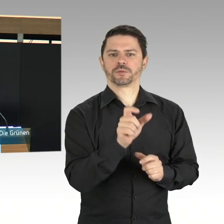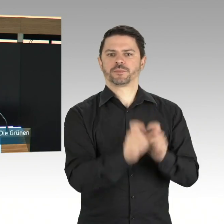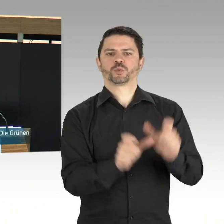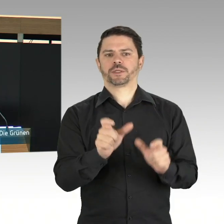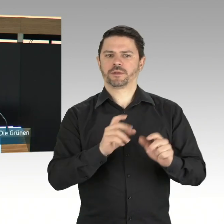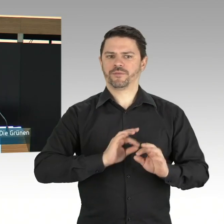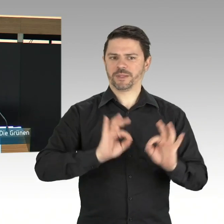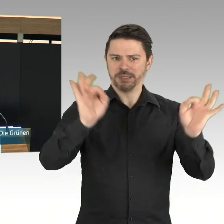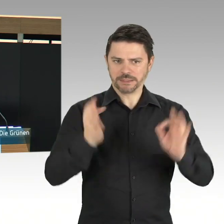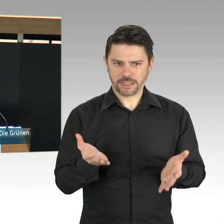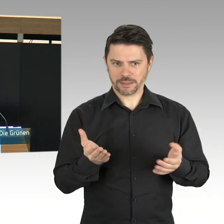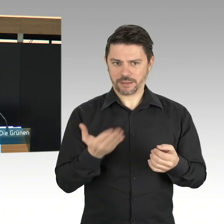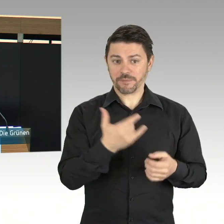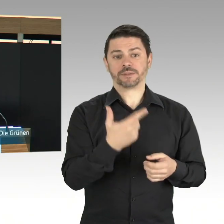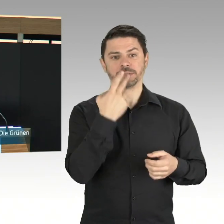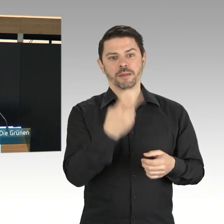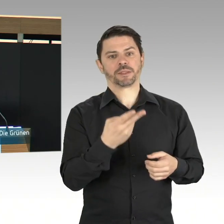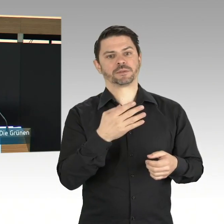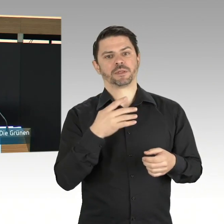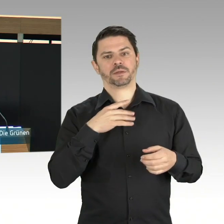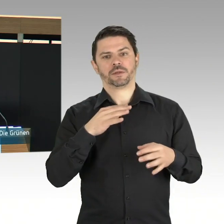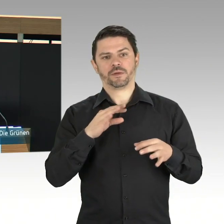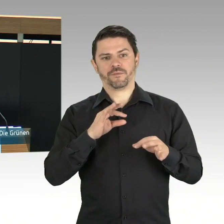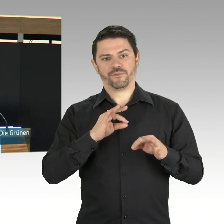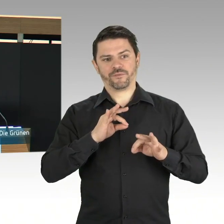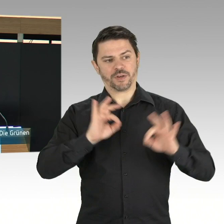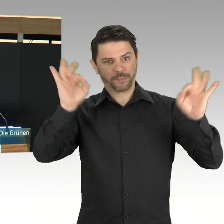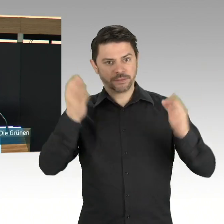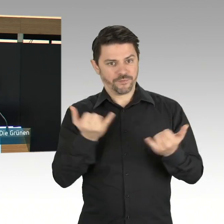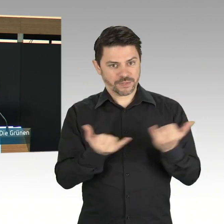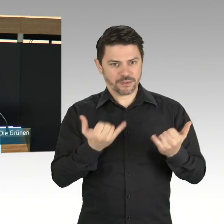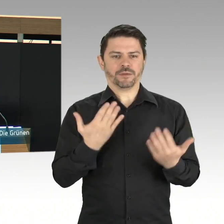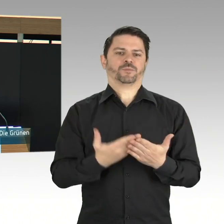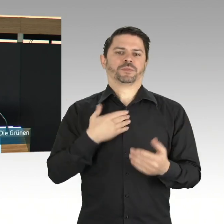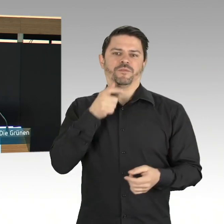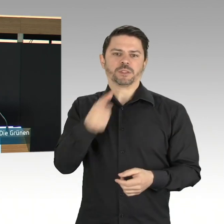aber wir haben auch viel und lange gestritten. Wir haben viele Nächte uns um die Ohren geschlagen